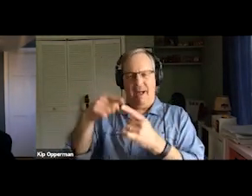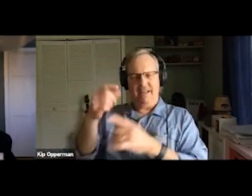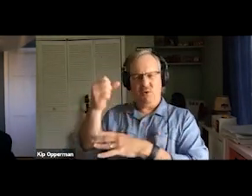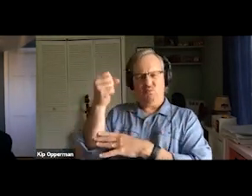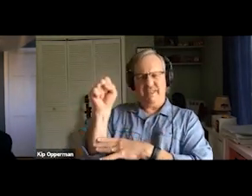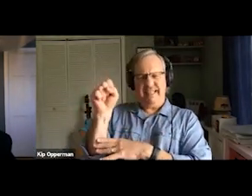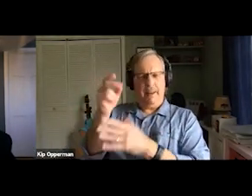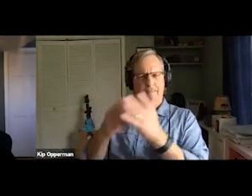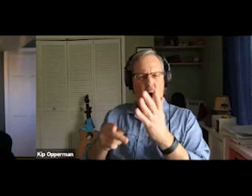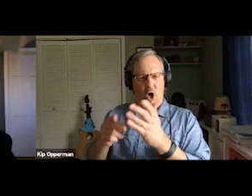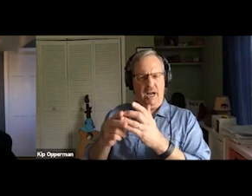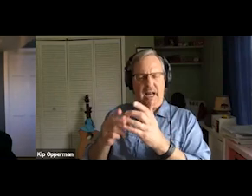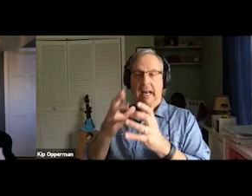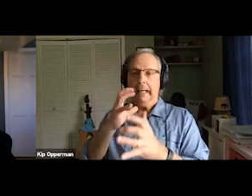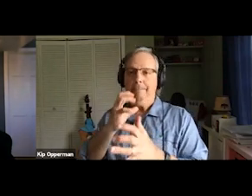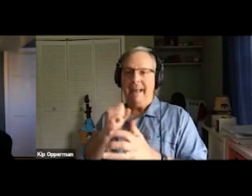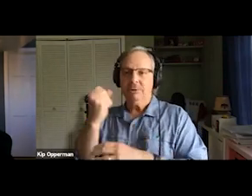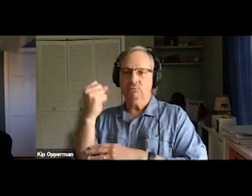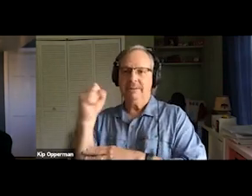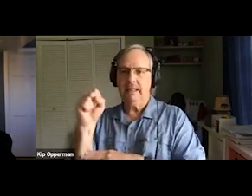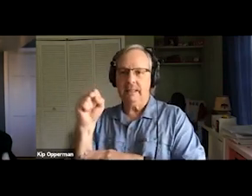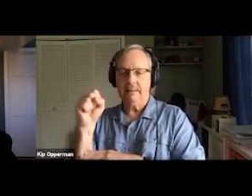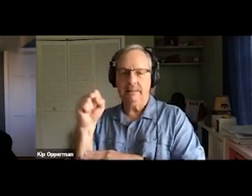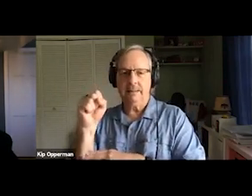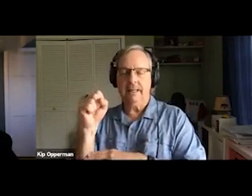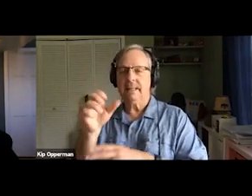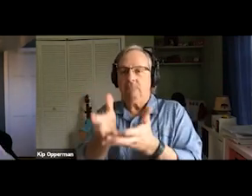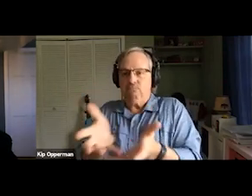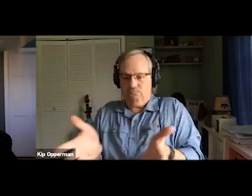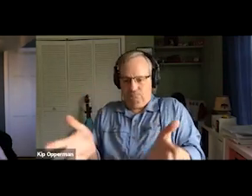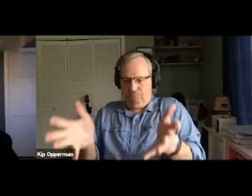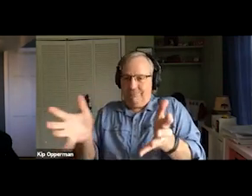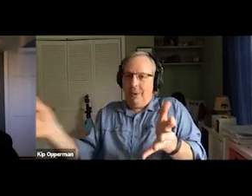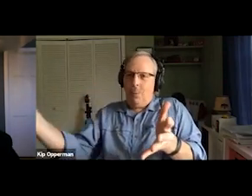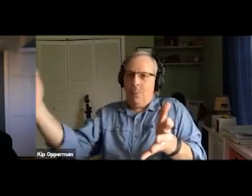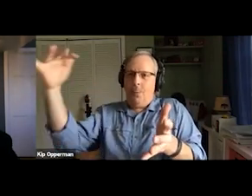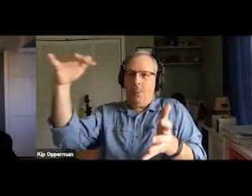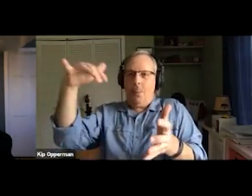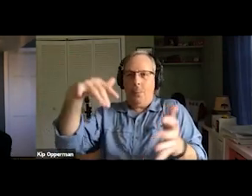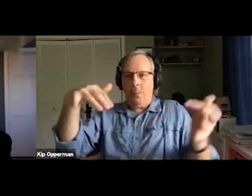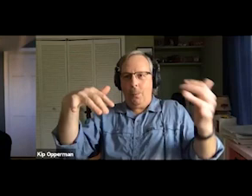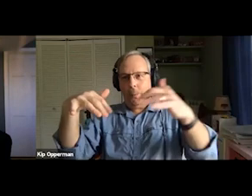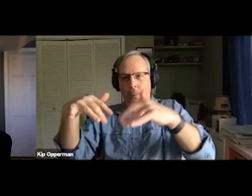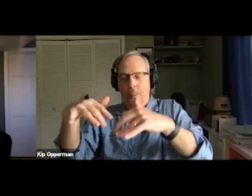Esta compasión, la resiliencia como reserva de bienestar al que nos atraemos,